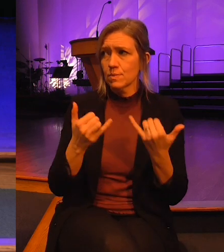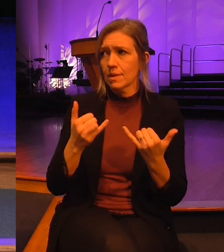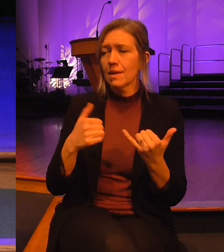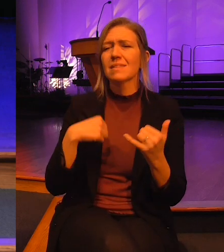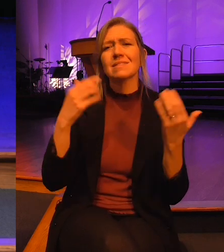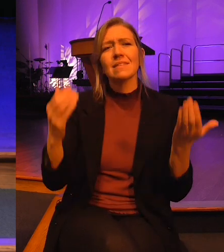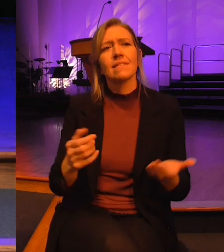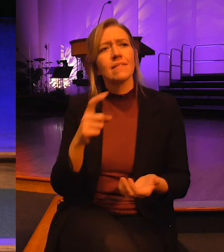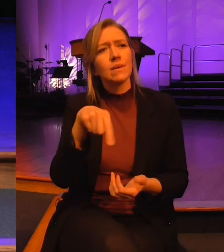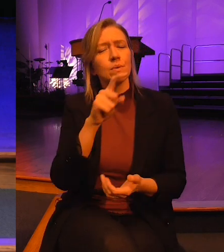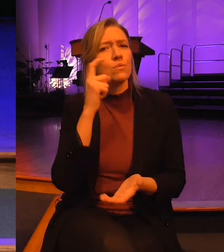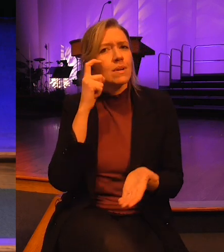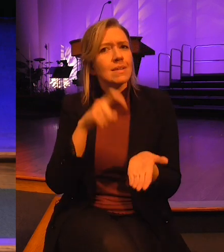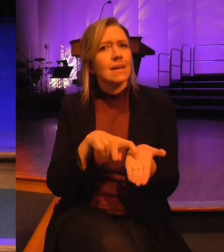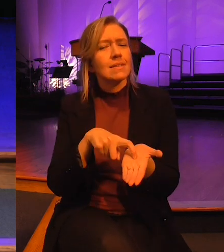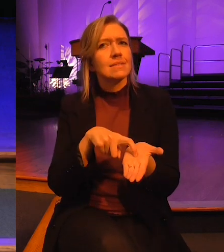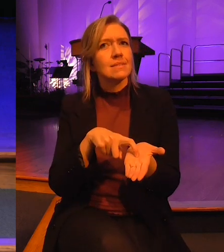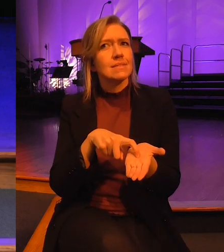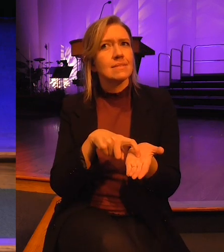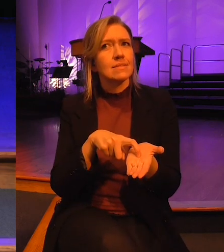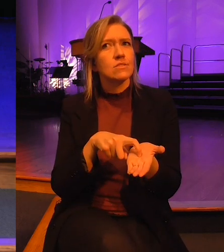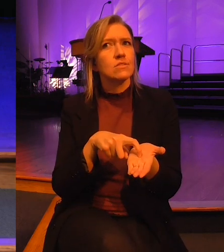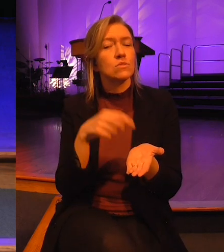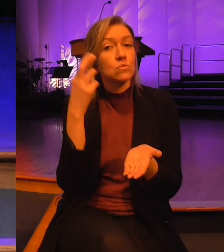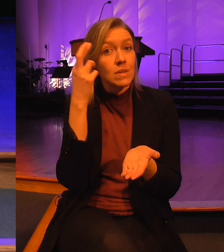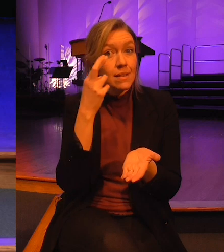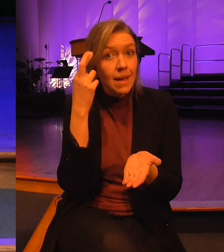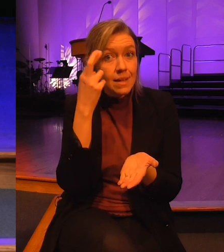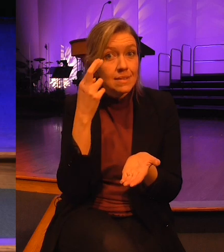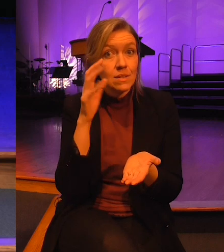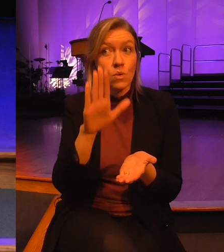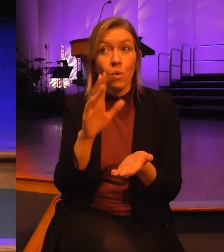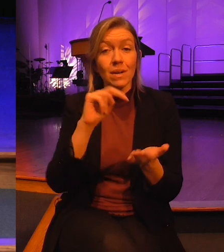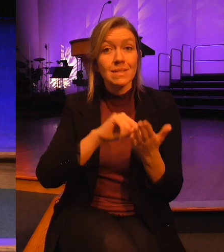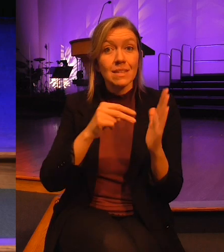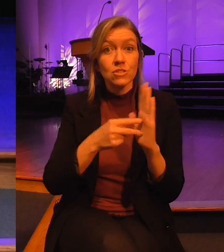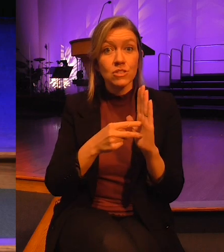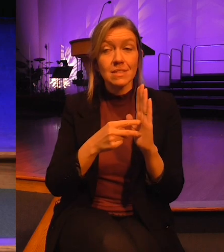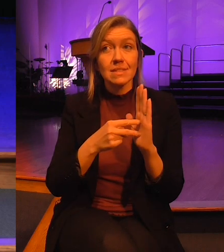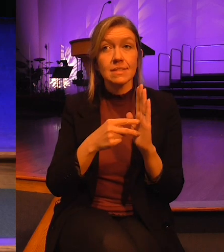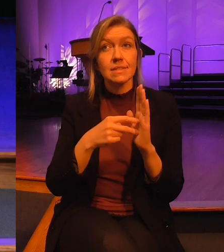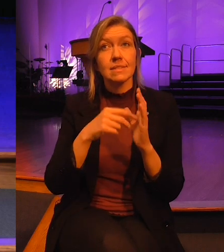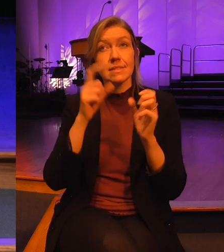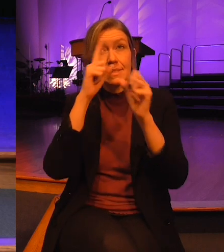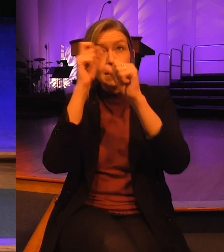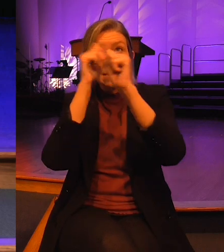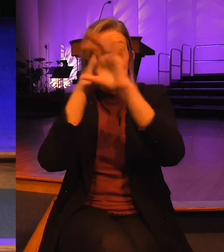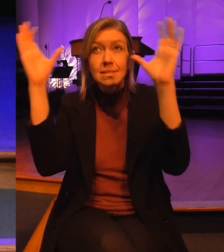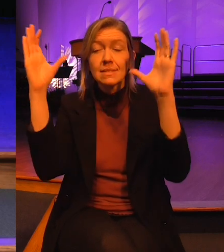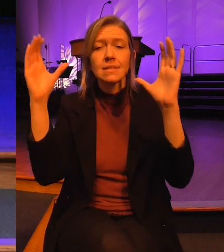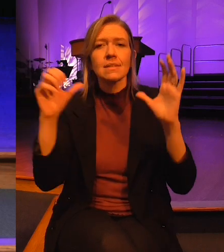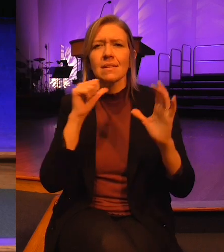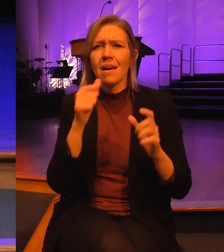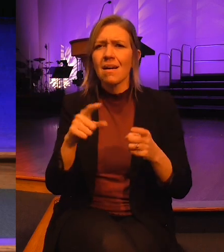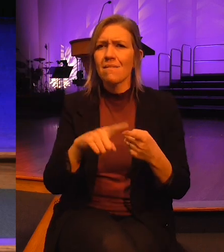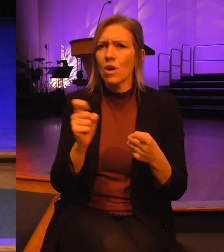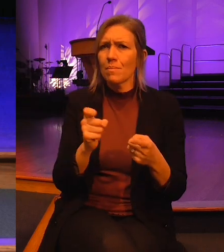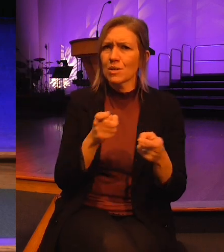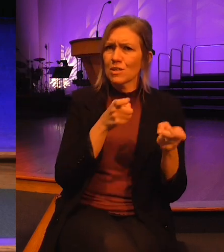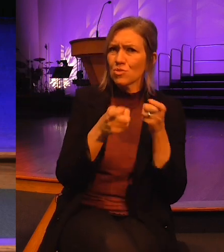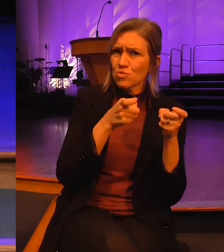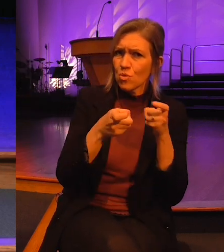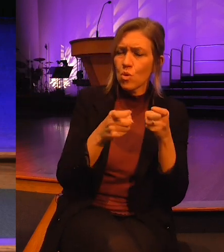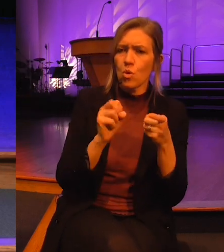que la realización de nuestras intenciones no vendrá a través del control o a través de la Fuerza sino a través de